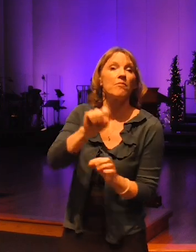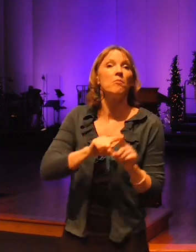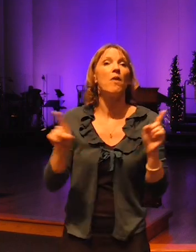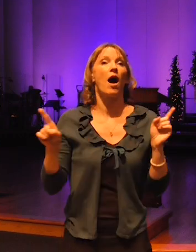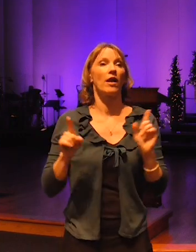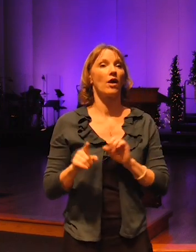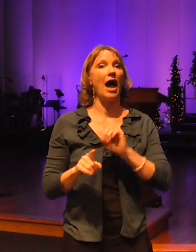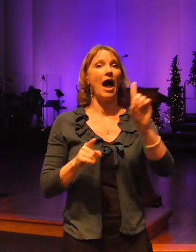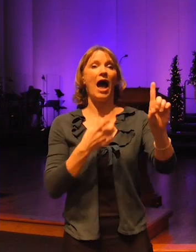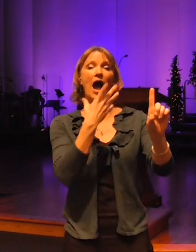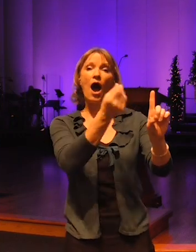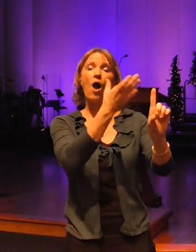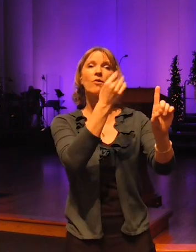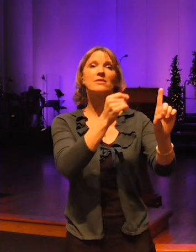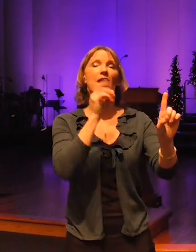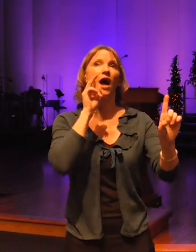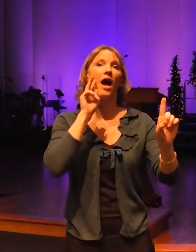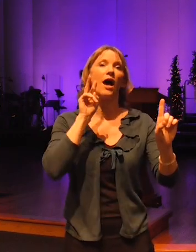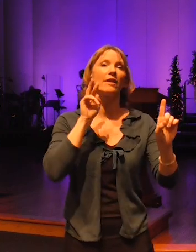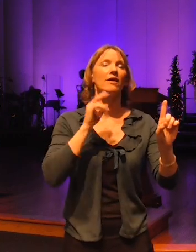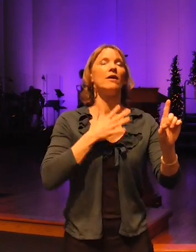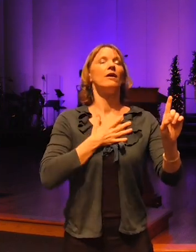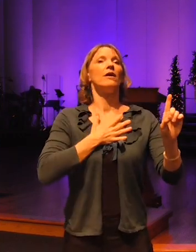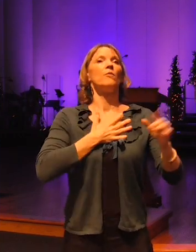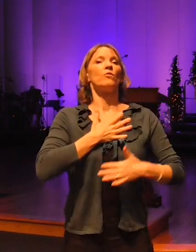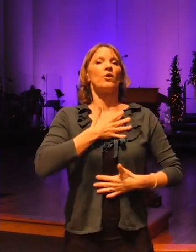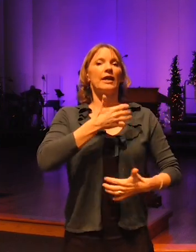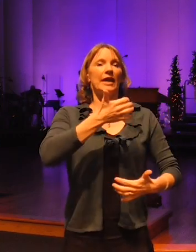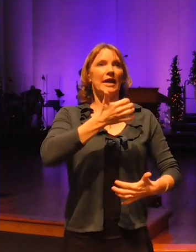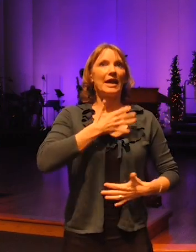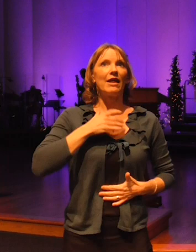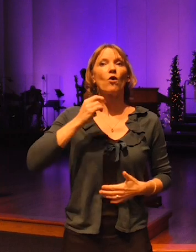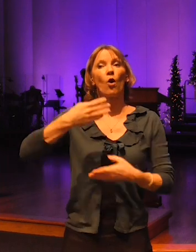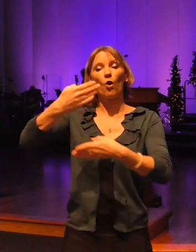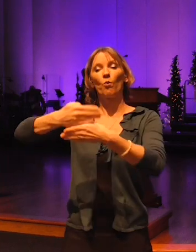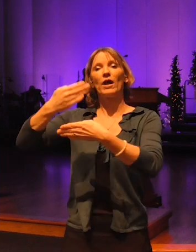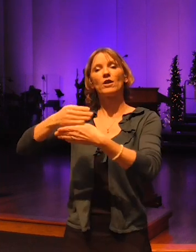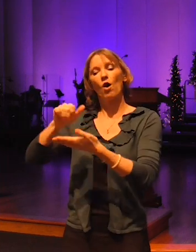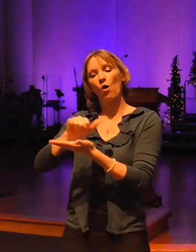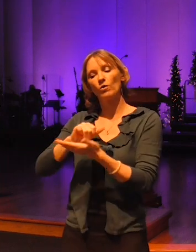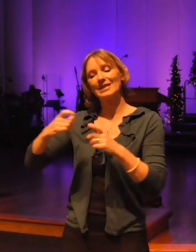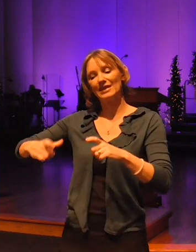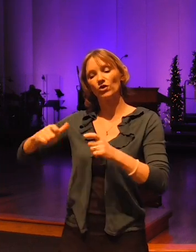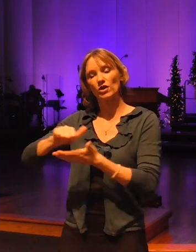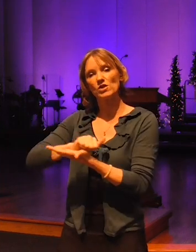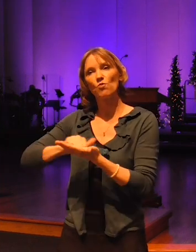por la ventana mientras lavas los platos hay este momento de soledad este momento